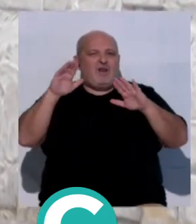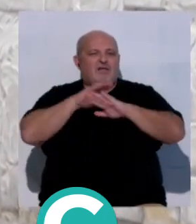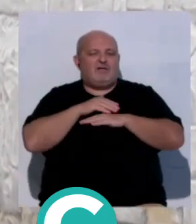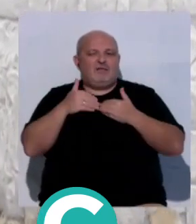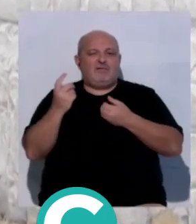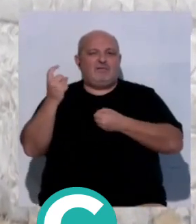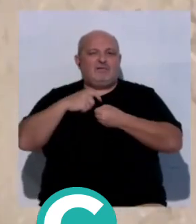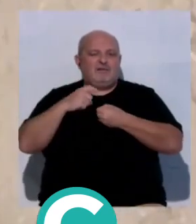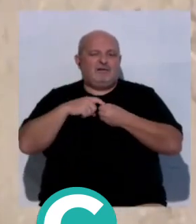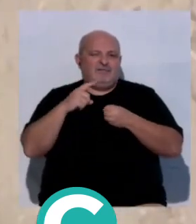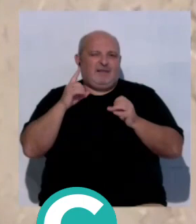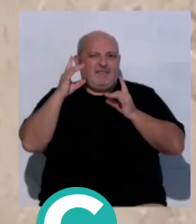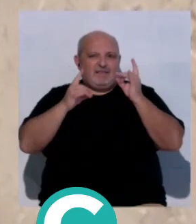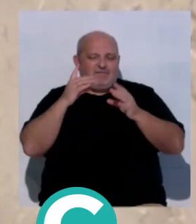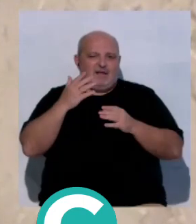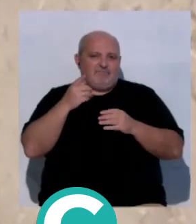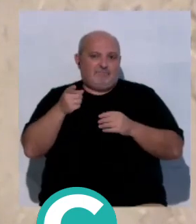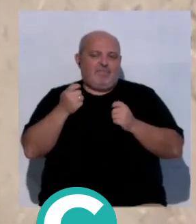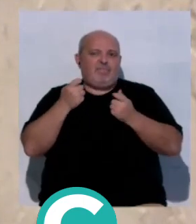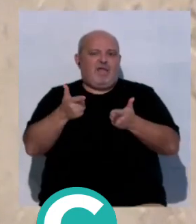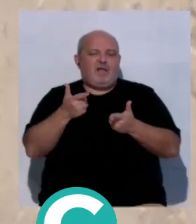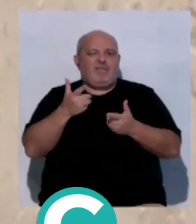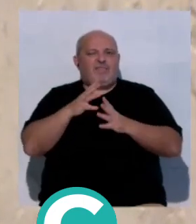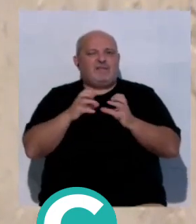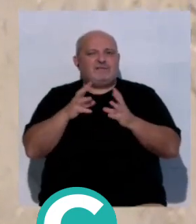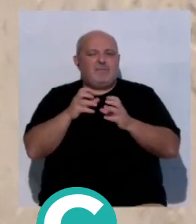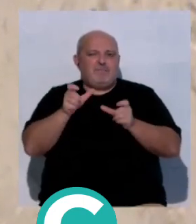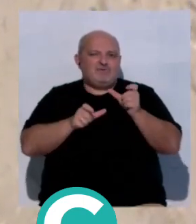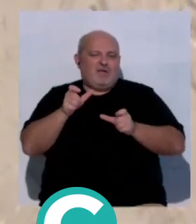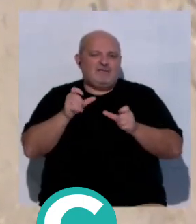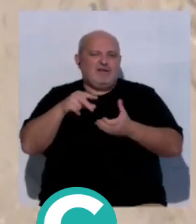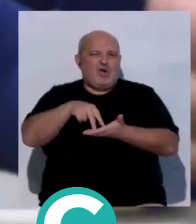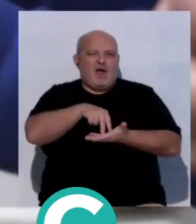inscripción de esta iniciativa que busca cumplir los deseos de las personas sin hogar así hasta